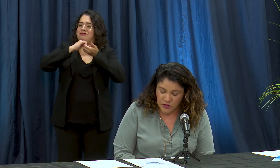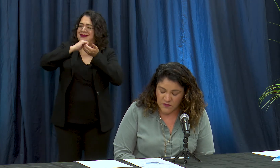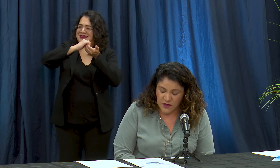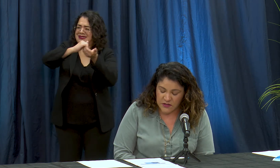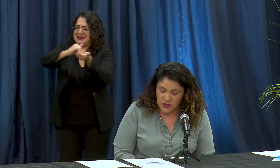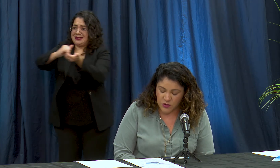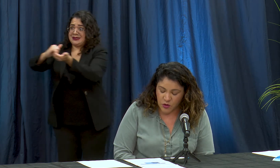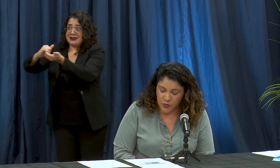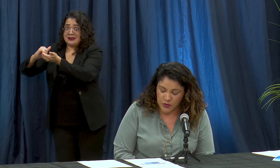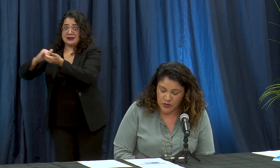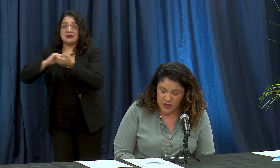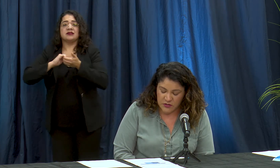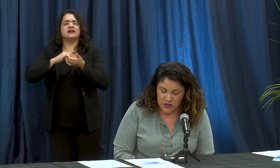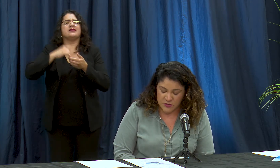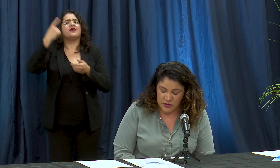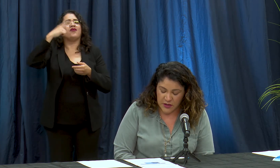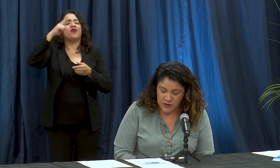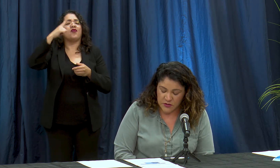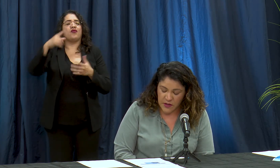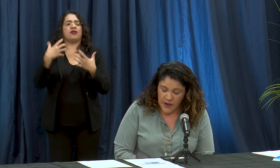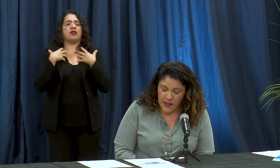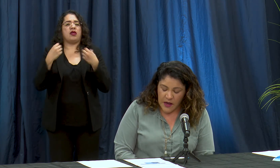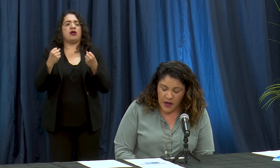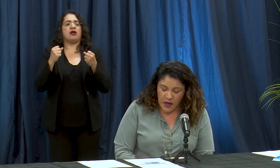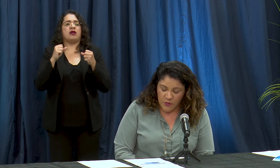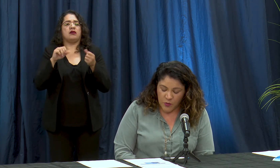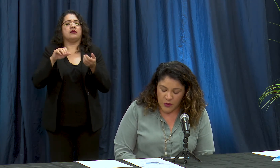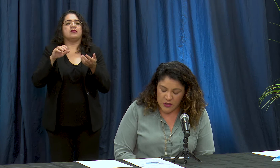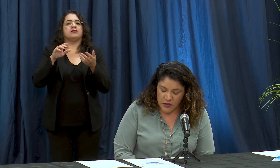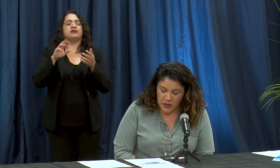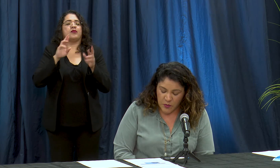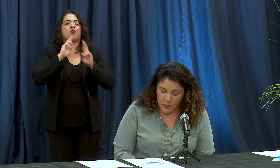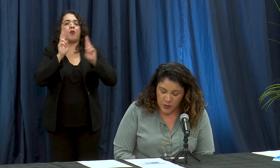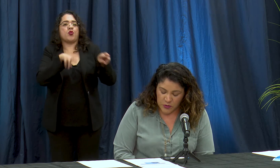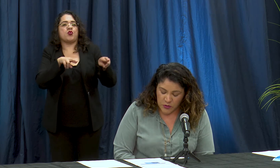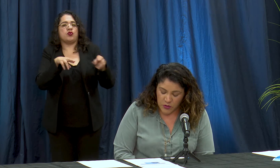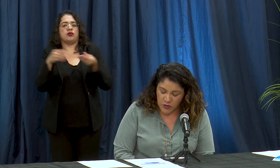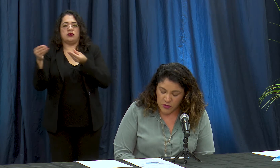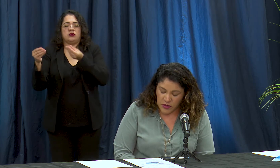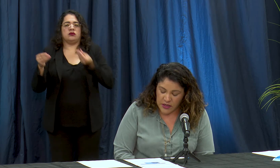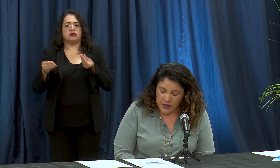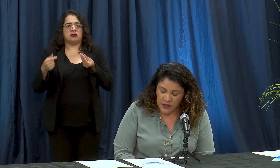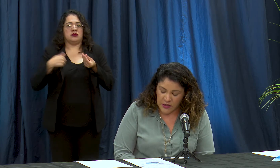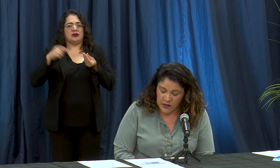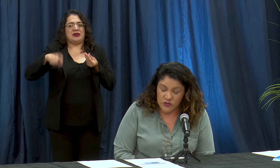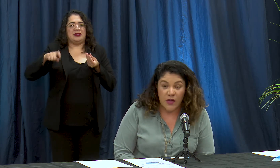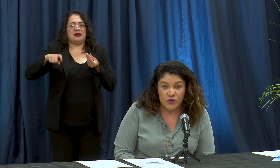notification opportunity los resultados un poquito del protocol o que EU Simoes